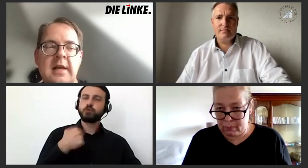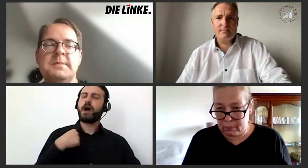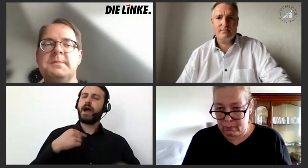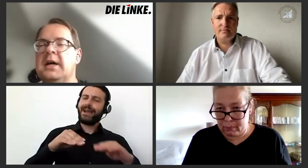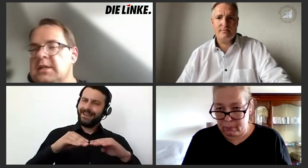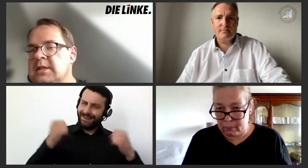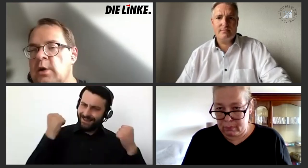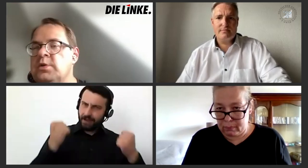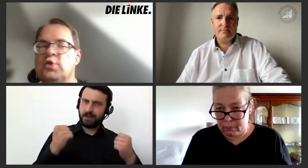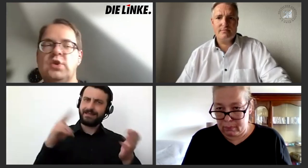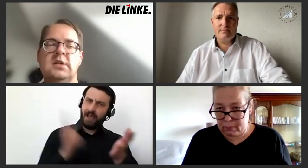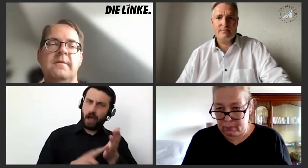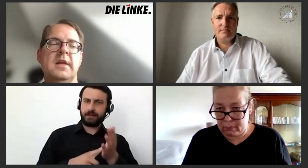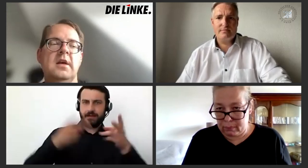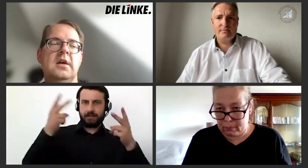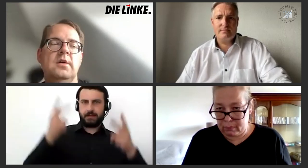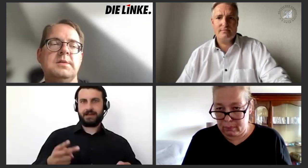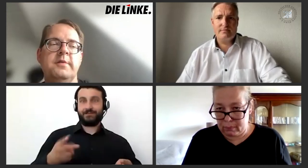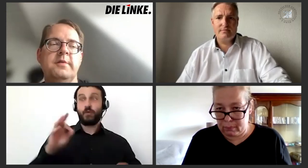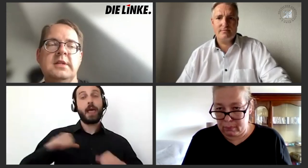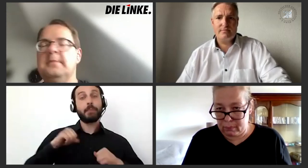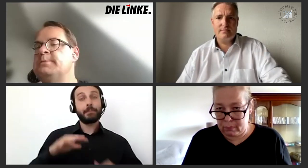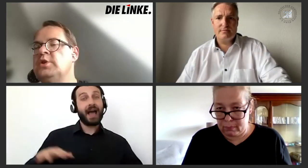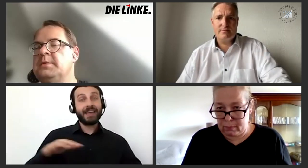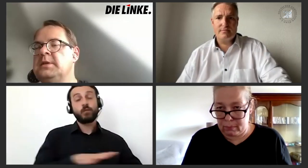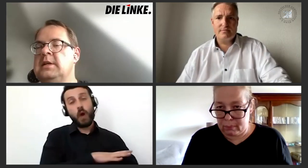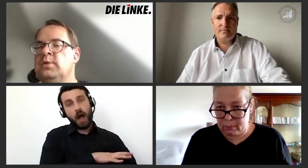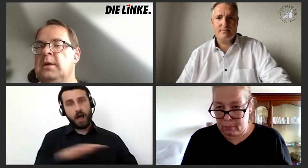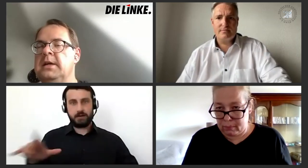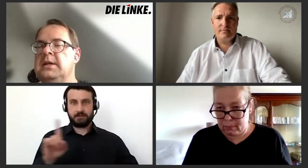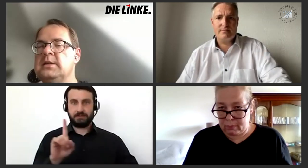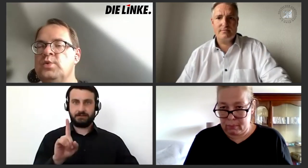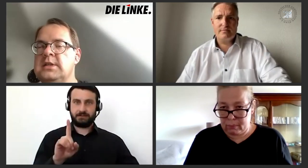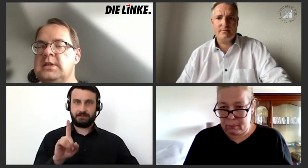Assistenz und zwar in allen Lebensbereichen, das ist der Unterschied, und zwar für ein selbstbestimmtes Leben.